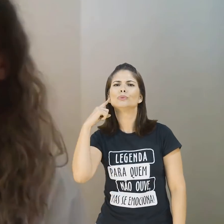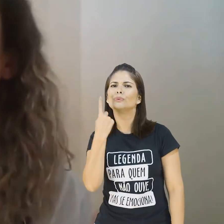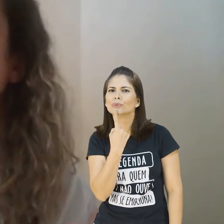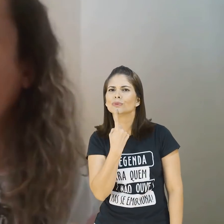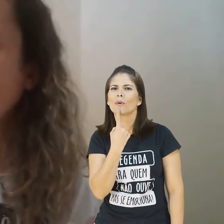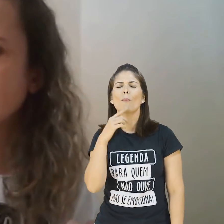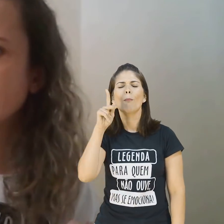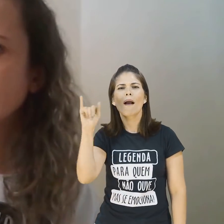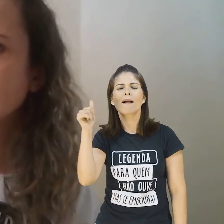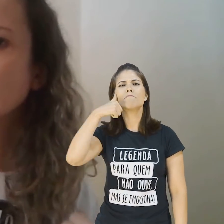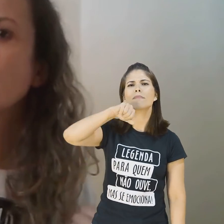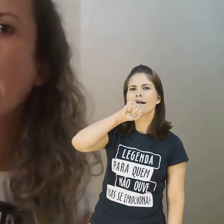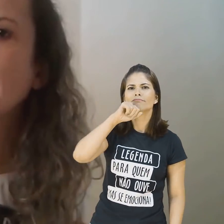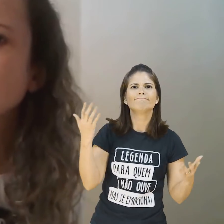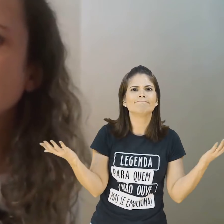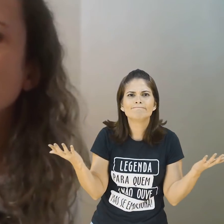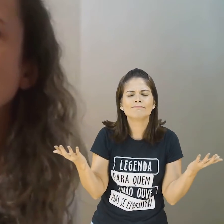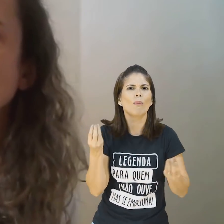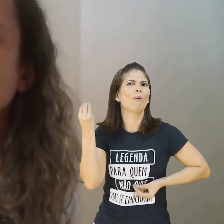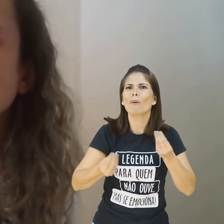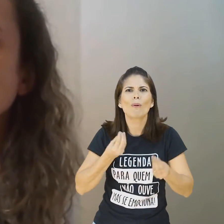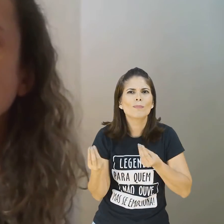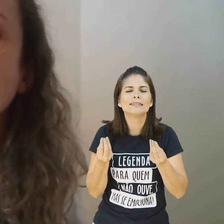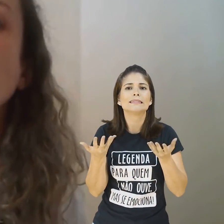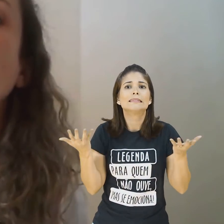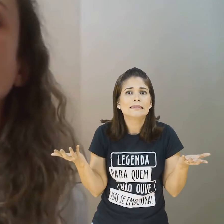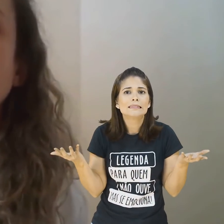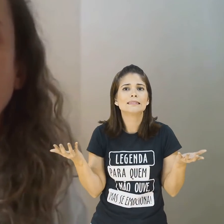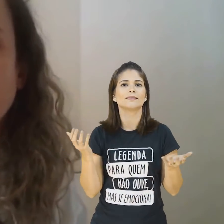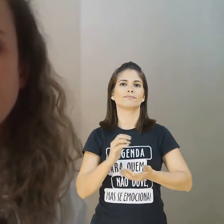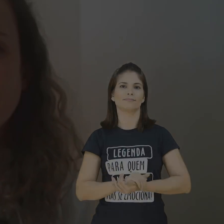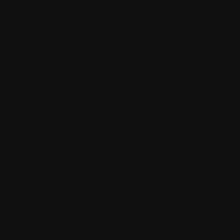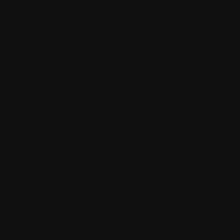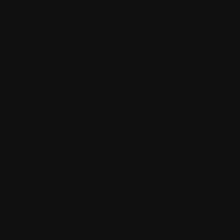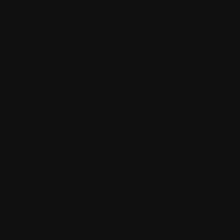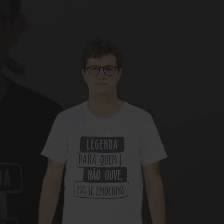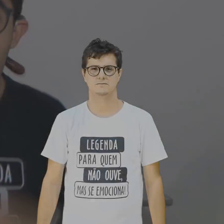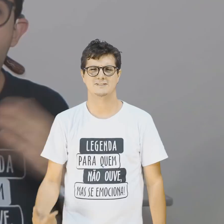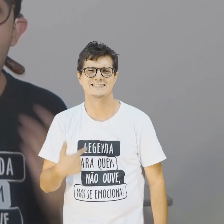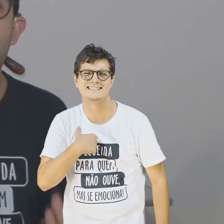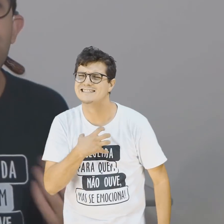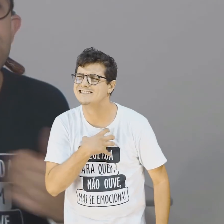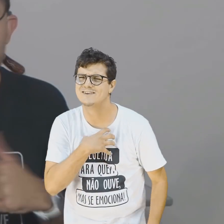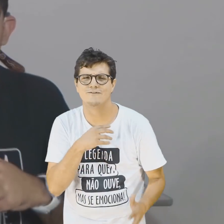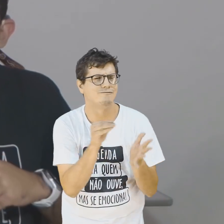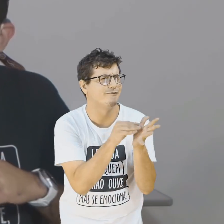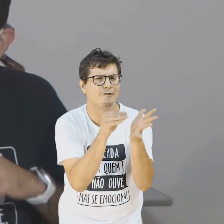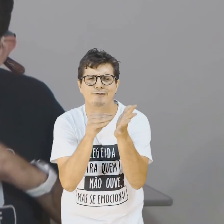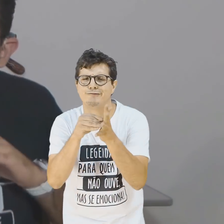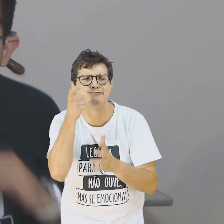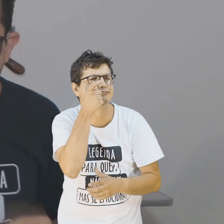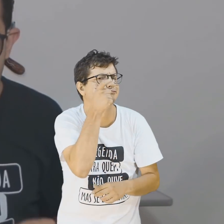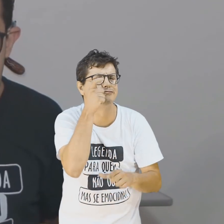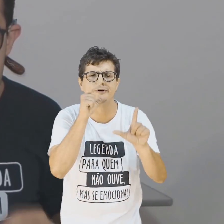Mas e os pais? E pais surdos? Como é que fica? [Léo] Eu sinto muita falta